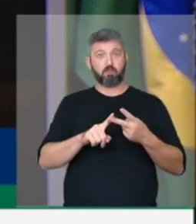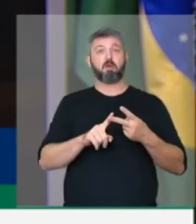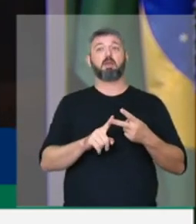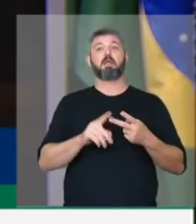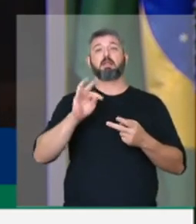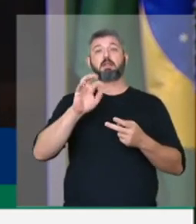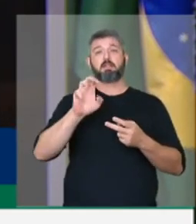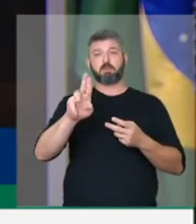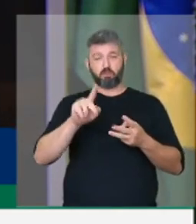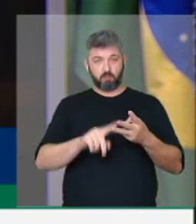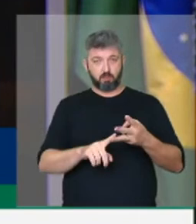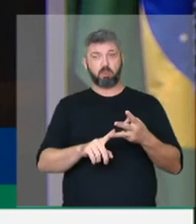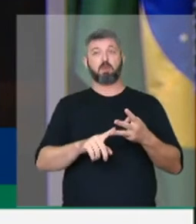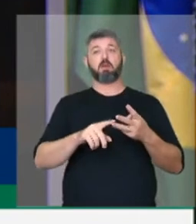MINISTÉRIO PÚBLICO, TRIBUNAL DE CONTAS, TRIBUNAL DE